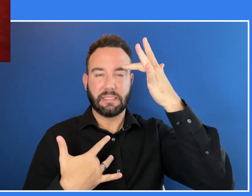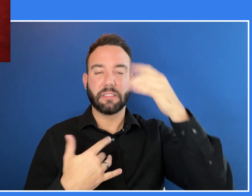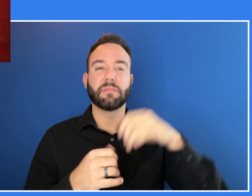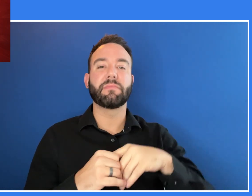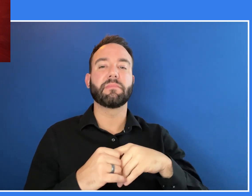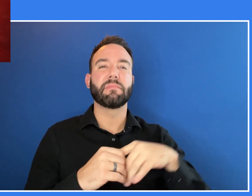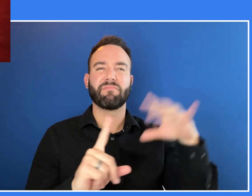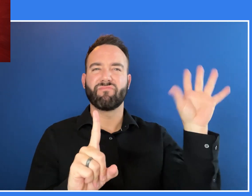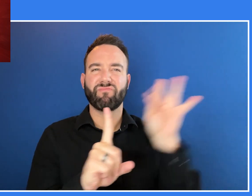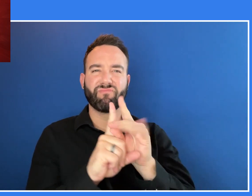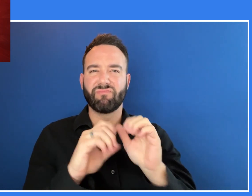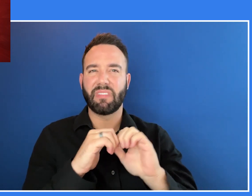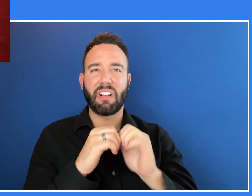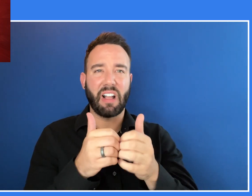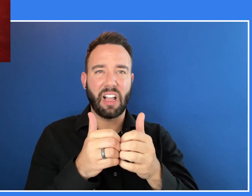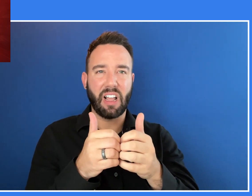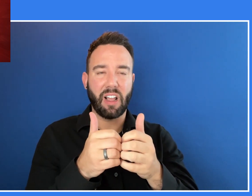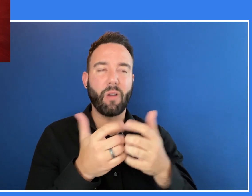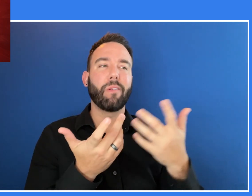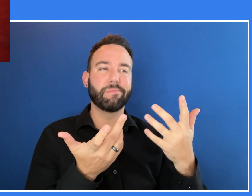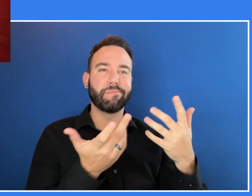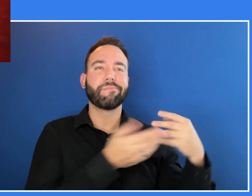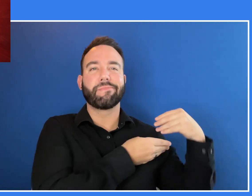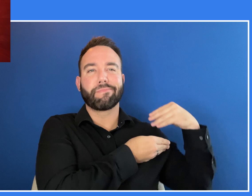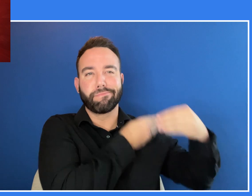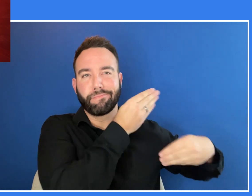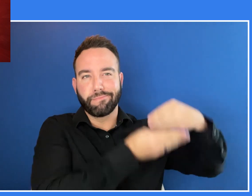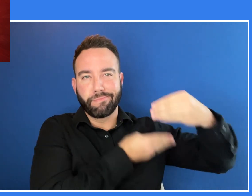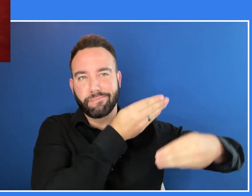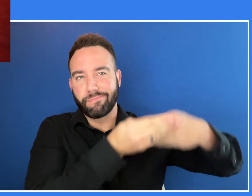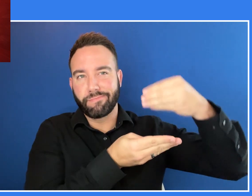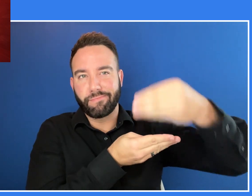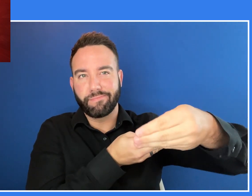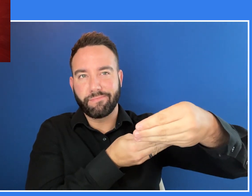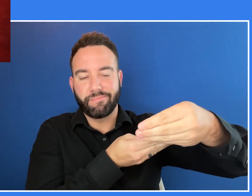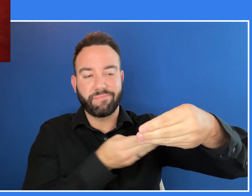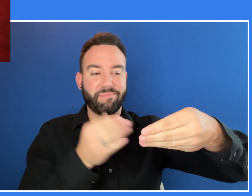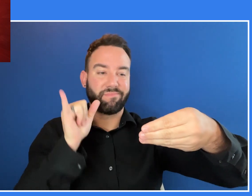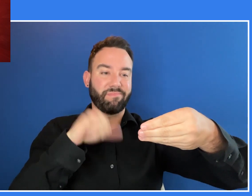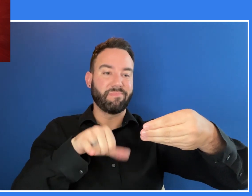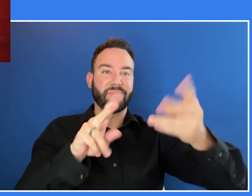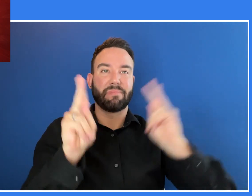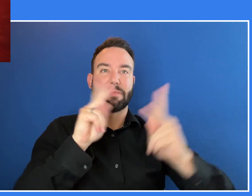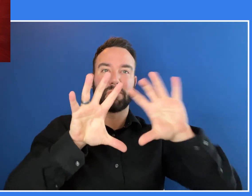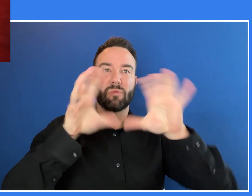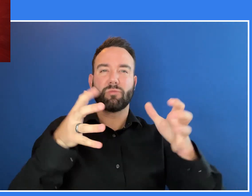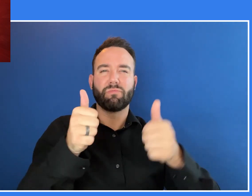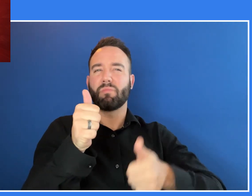un grupo de trastornos hereditarios que causa que los glóbulos rojos tengan una forma inusual,